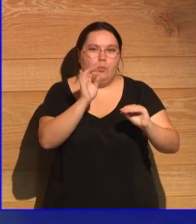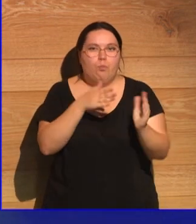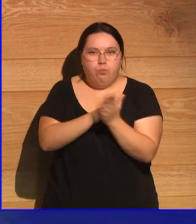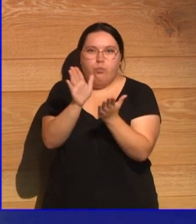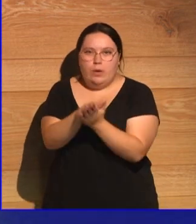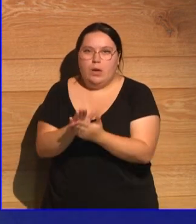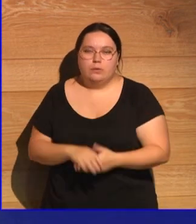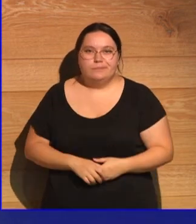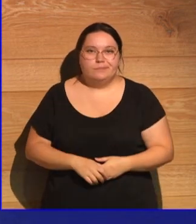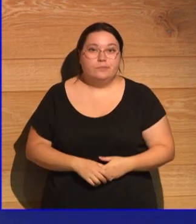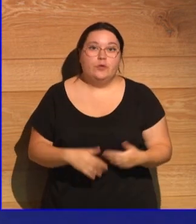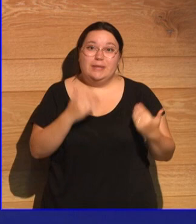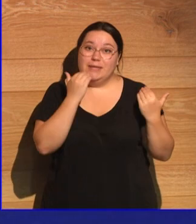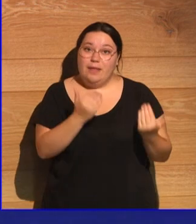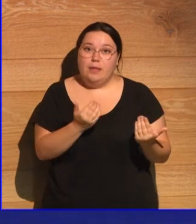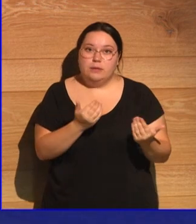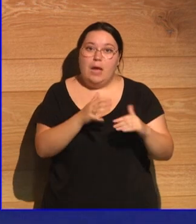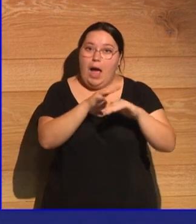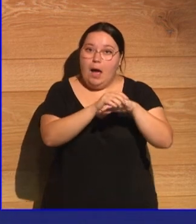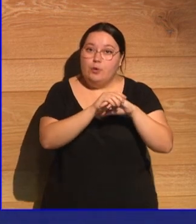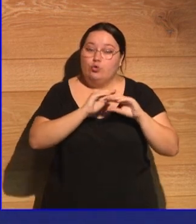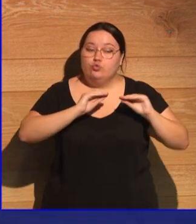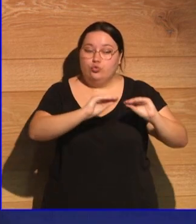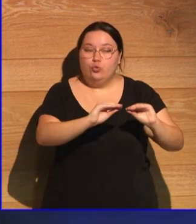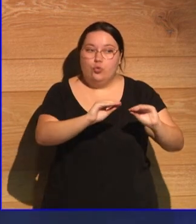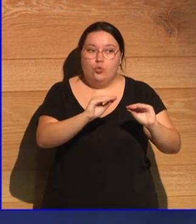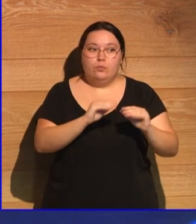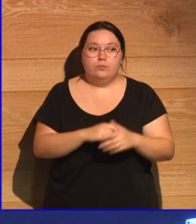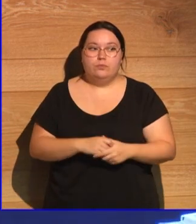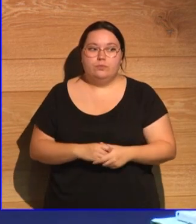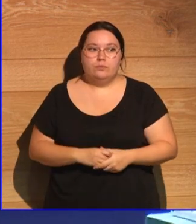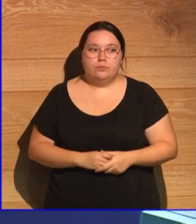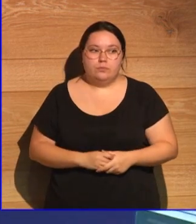Entonces, gracias a estos, a esos amigos que fueron los primeros